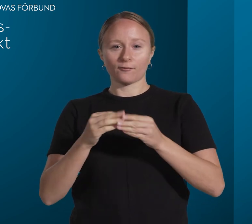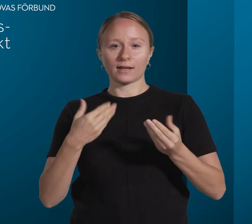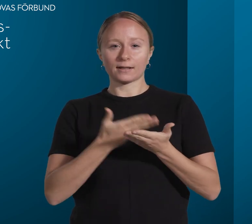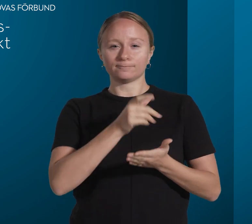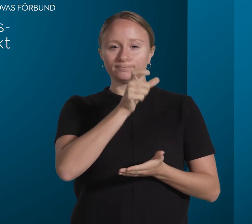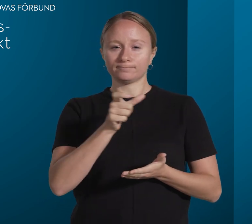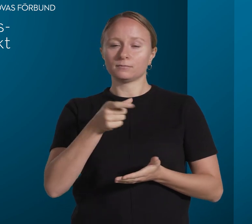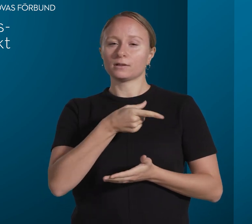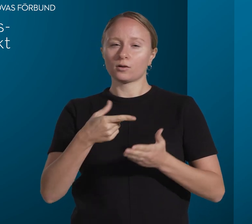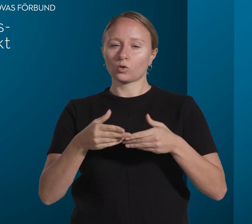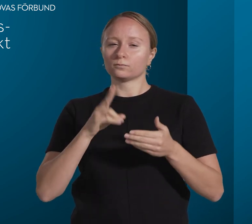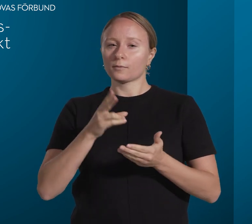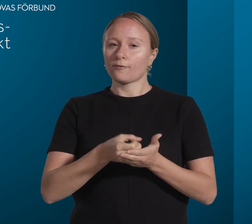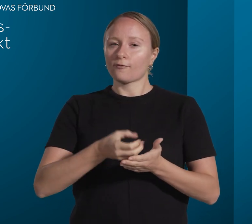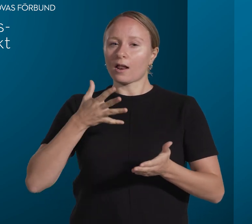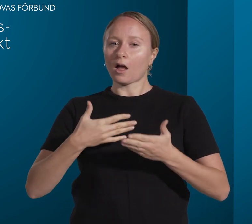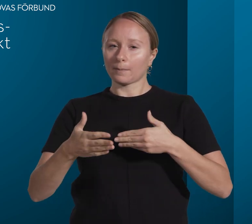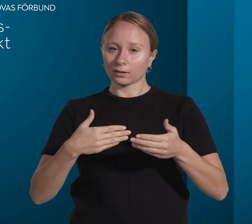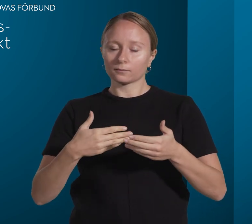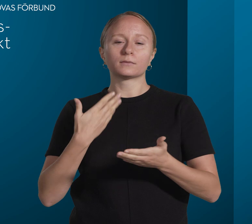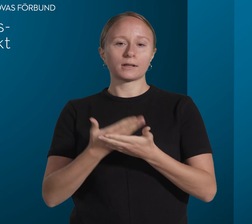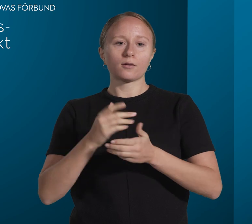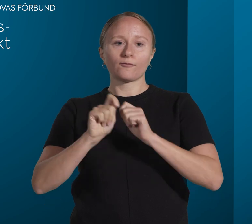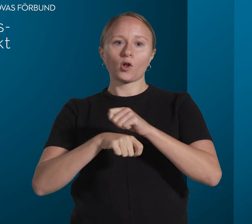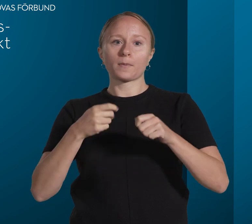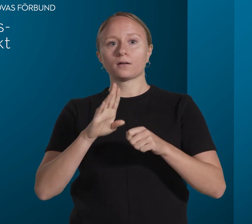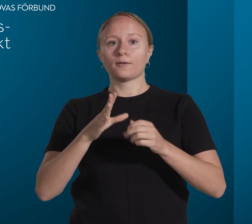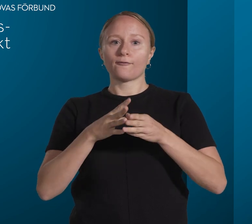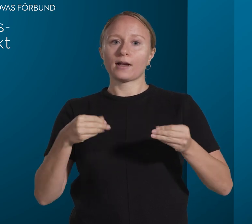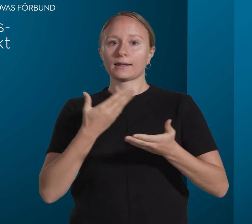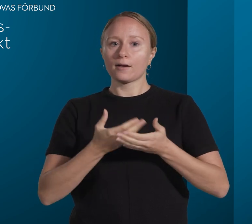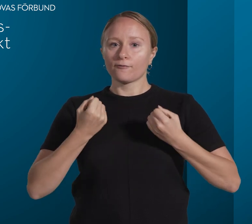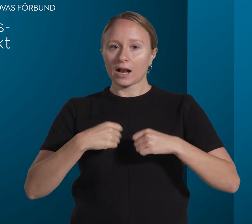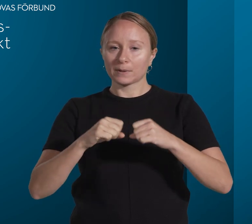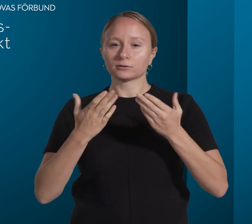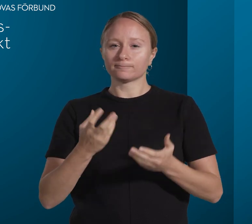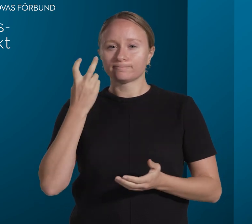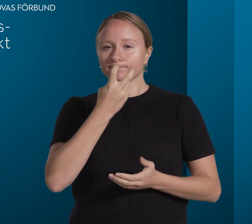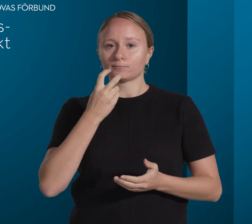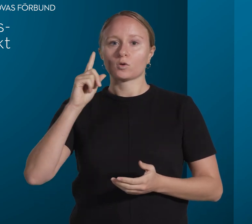Frivilliga som dessa gör ett värdefullt arbete - och därför söker förbundets frivilligverksamhet nu -